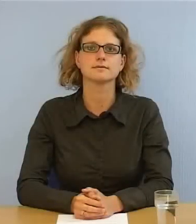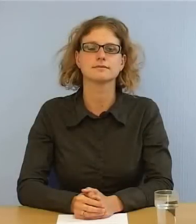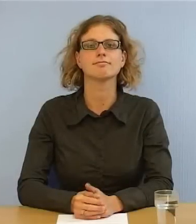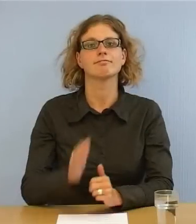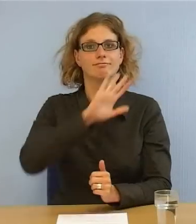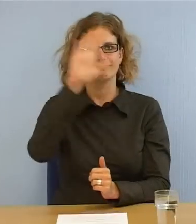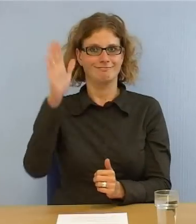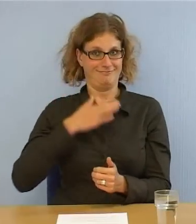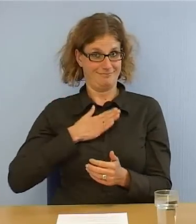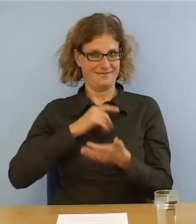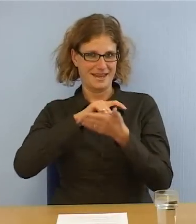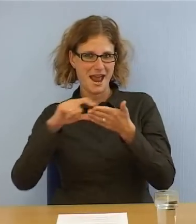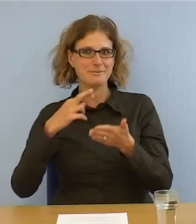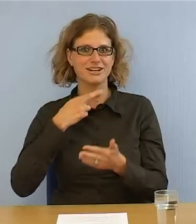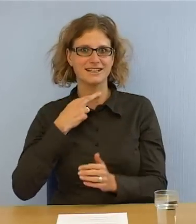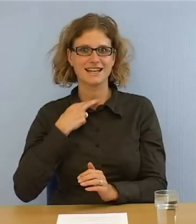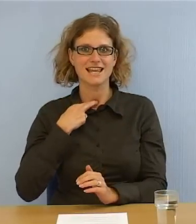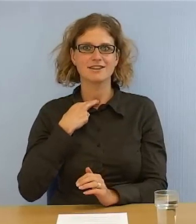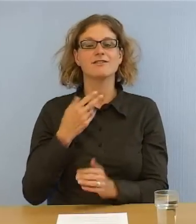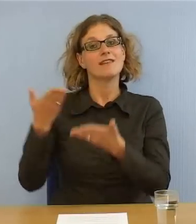gepresenteerd door Renee Marijnissen DovenTV Weekjournaal van week 39 met diverse onderwerpen over het gehoor Hallo, mijn naam is Renée Marijnissen.